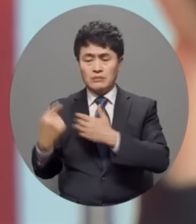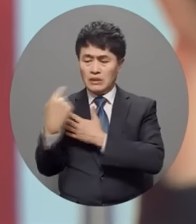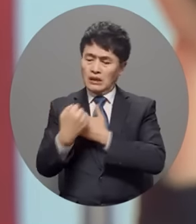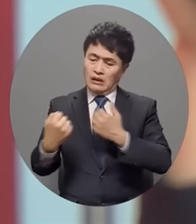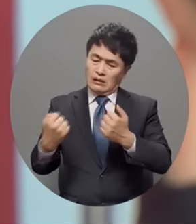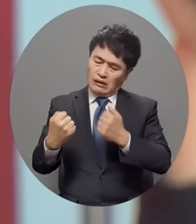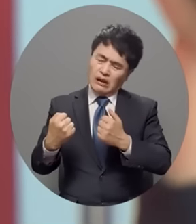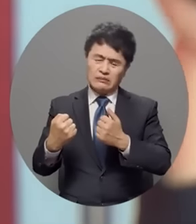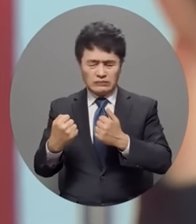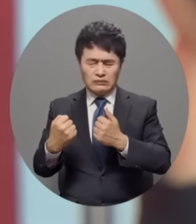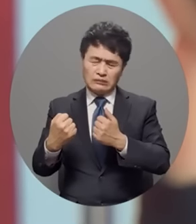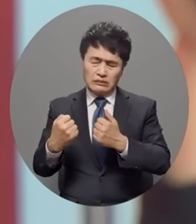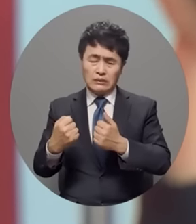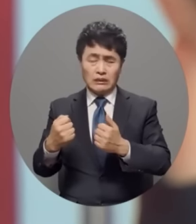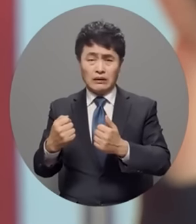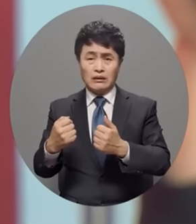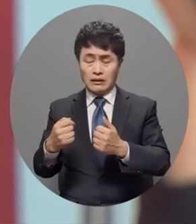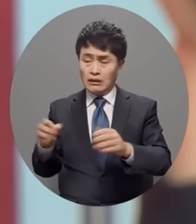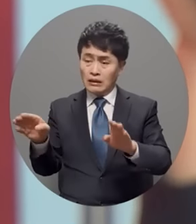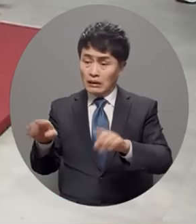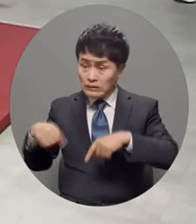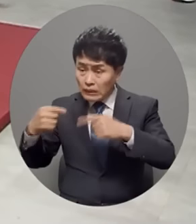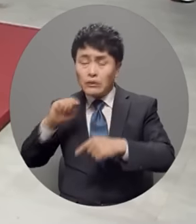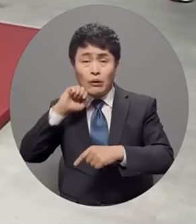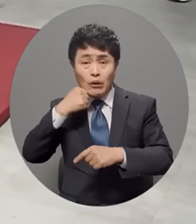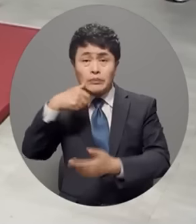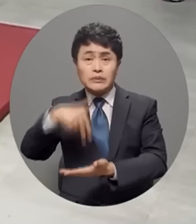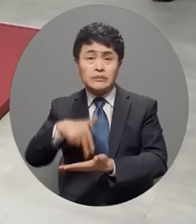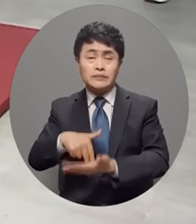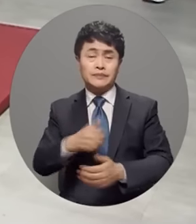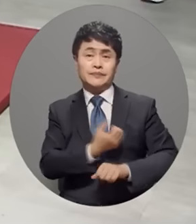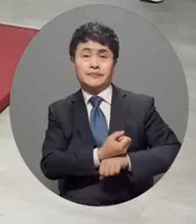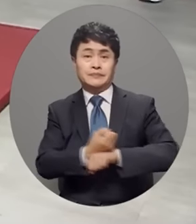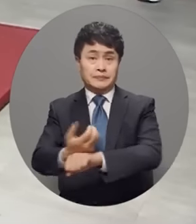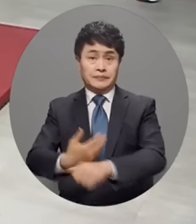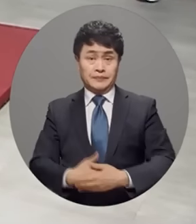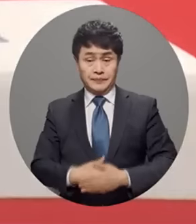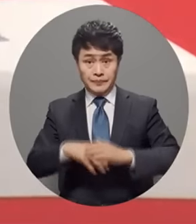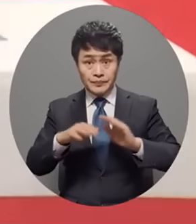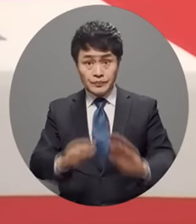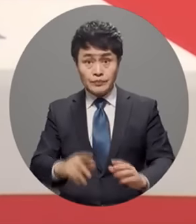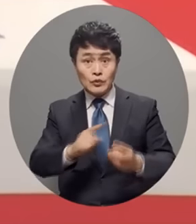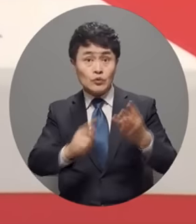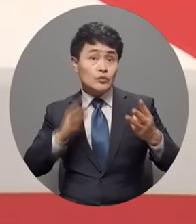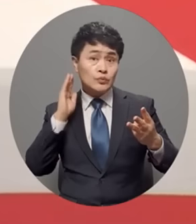제안했는데 한 전 위원장은 건강상의 이유를 들어 참석이 어렵다는 뜻을 밝힌 것으로 전해졌습니다.